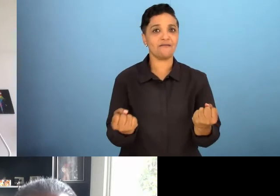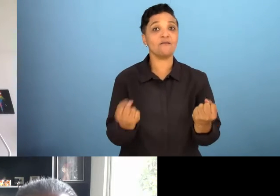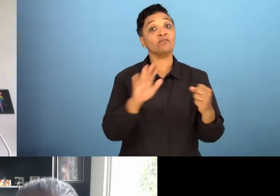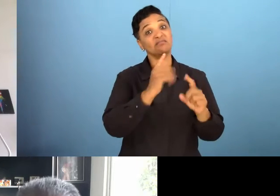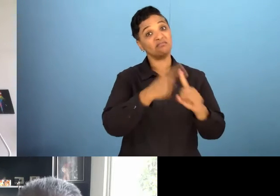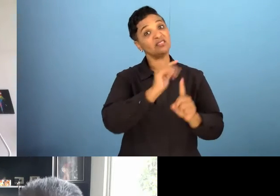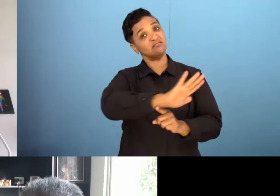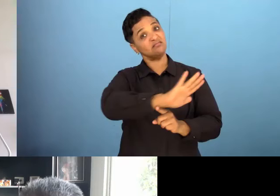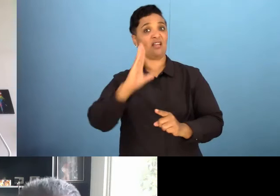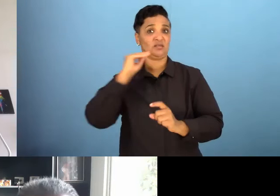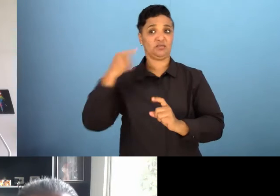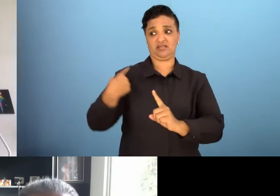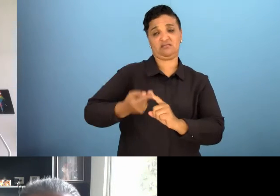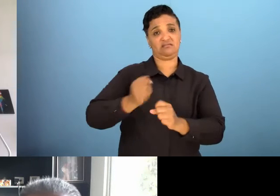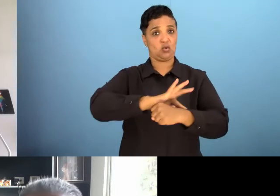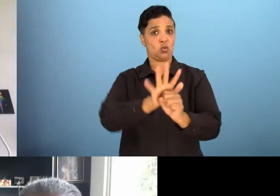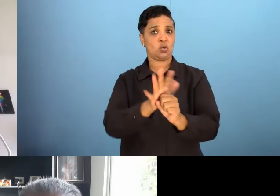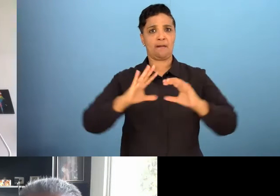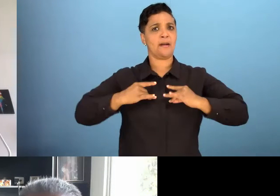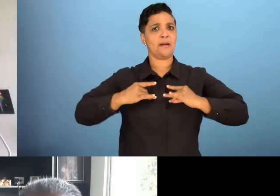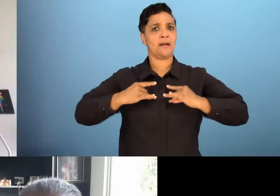realidades y puntos de vista y así pudimos conocer por lo que habían pasado los encuestados.